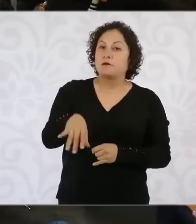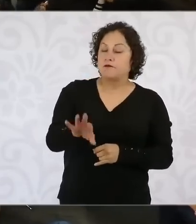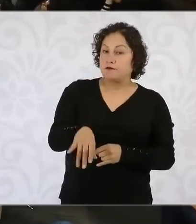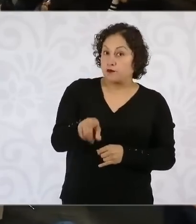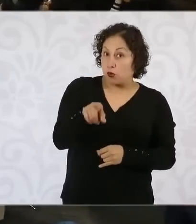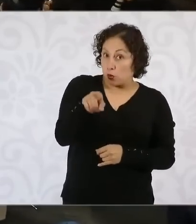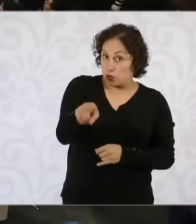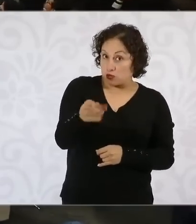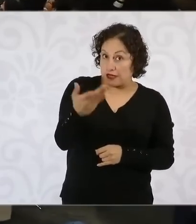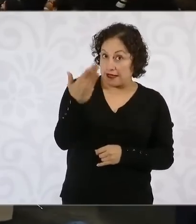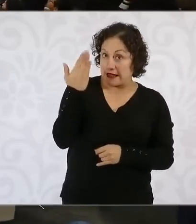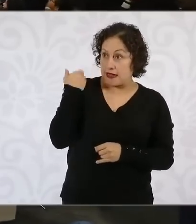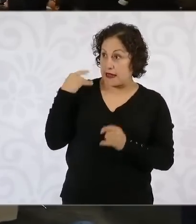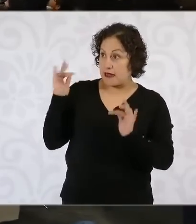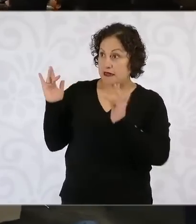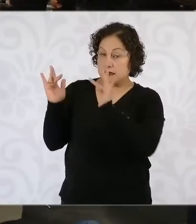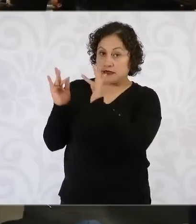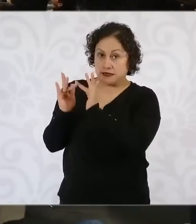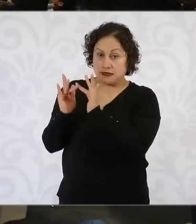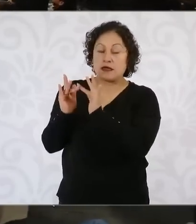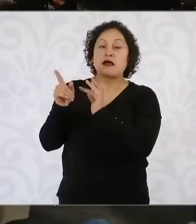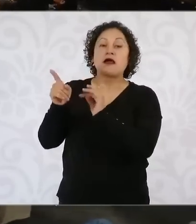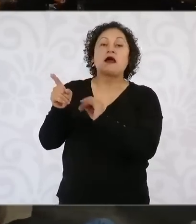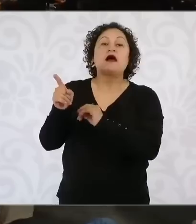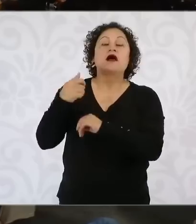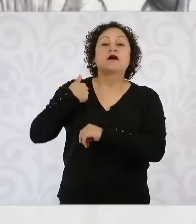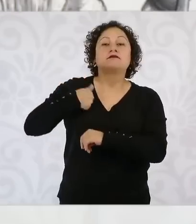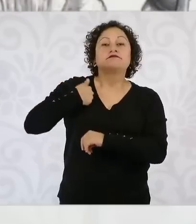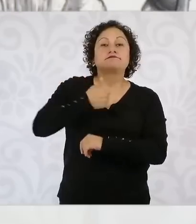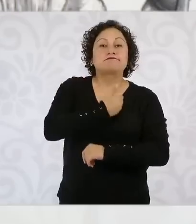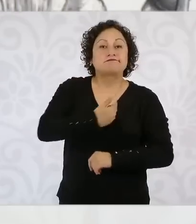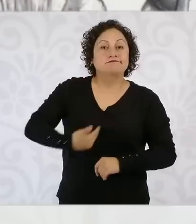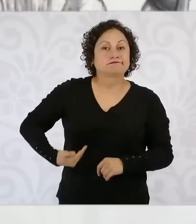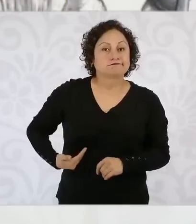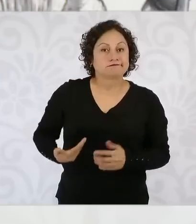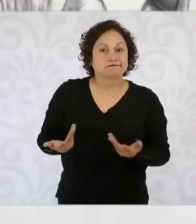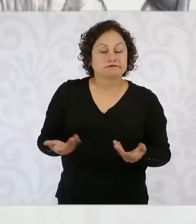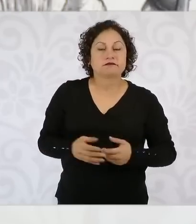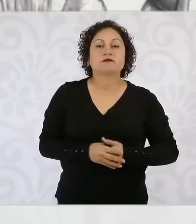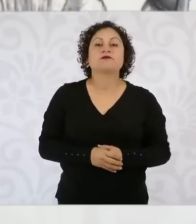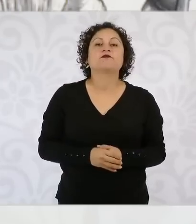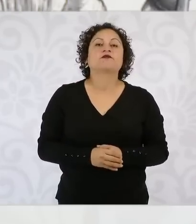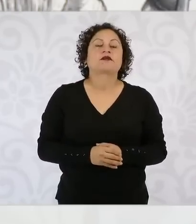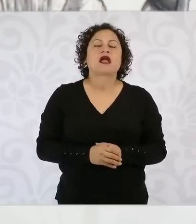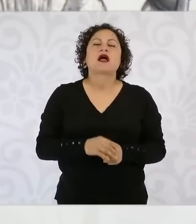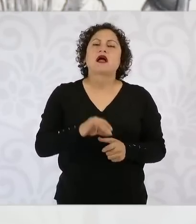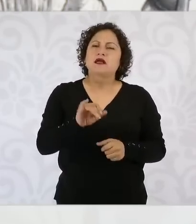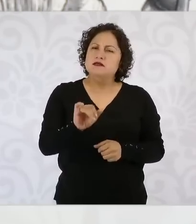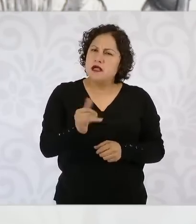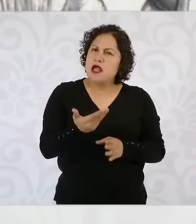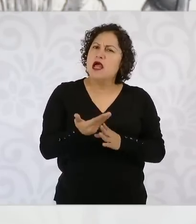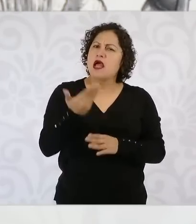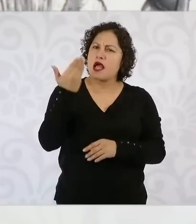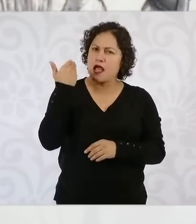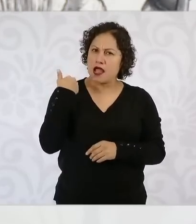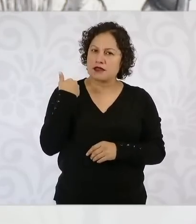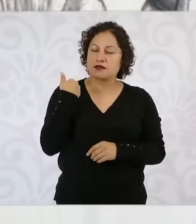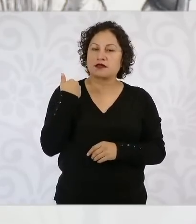el ministro got trudo Tuvimos una conversación el día del anuncio de los aranceles Qué día fue